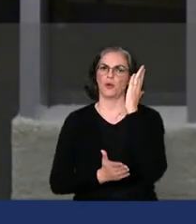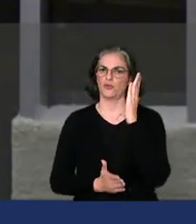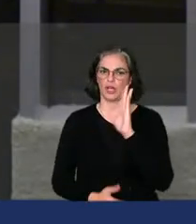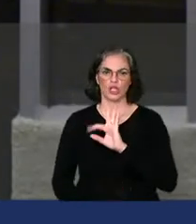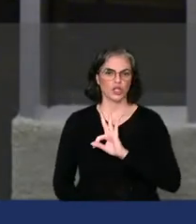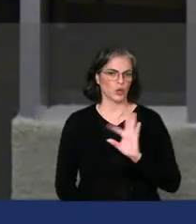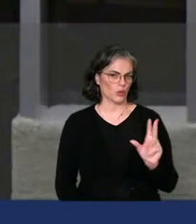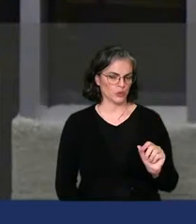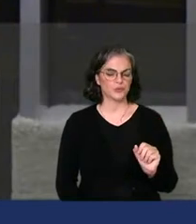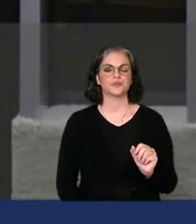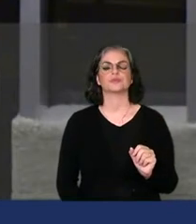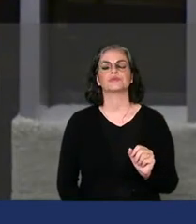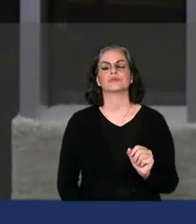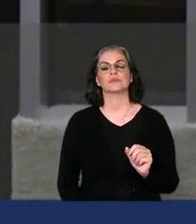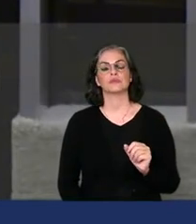APROVADO POR UNANIMIDADE NO SENADO FEDERAL QUE VAI